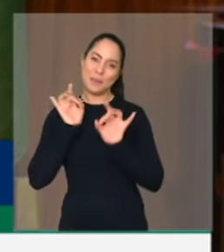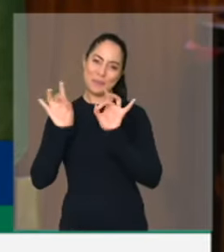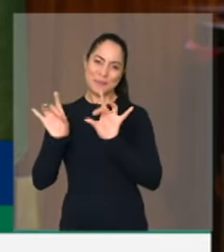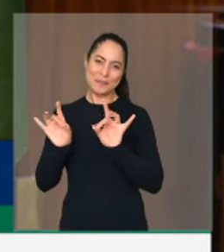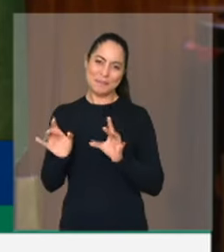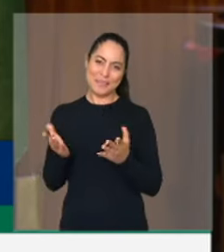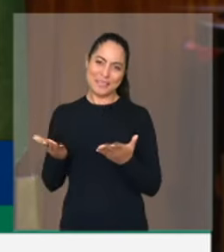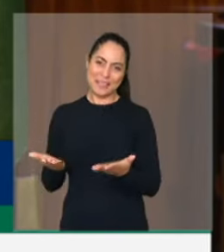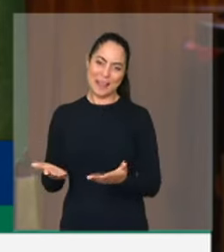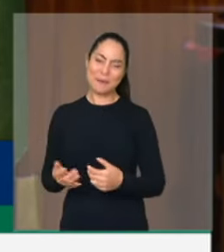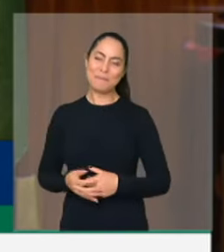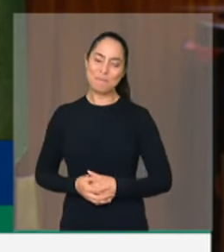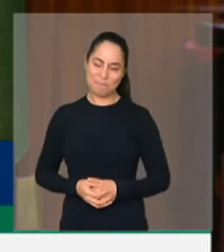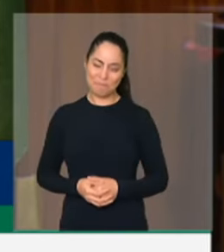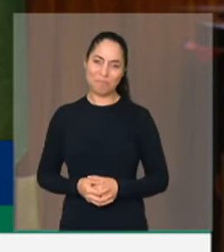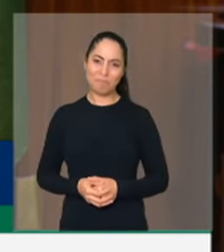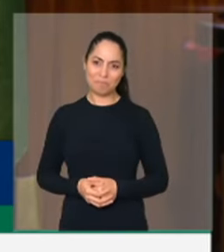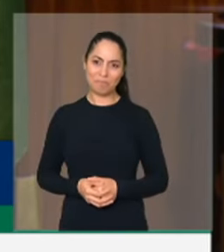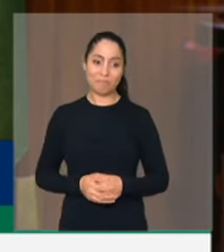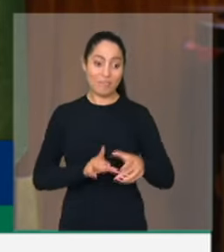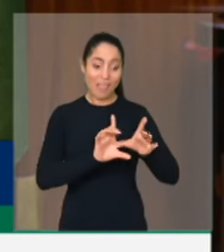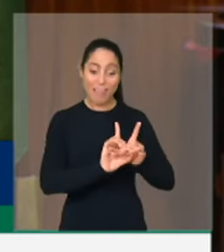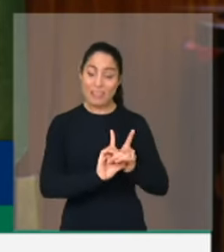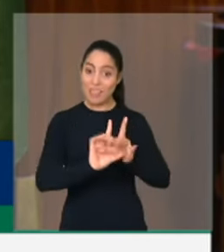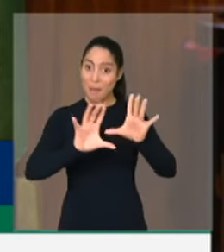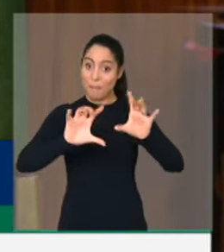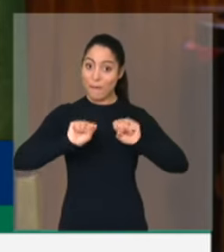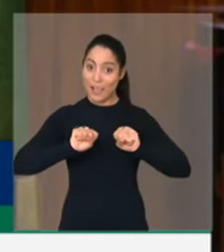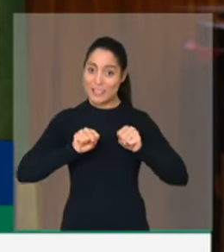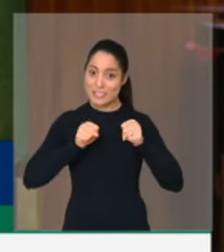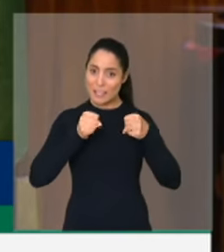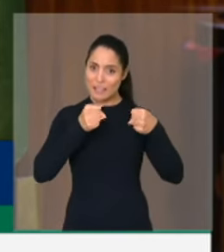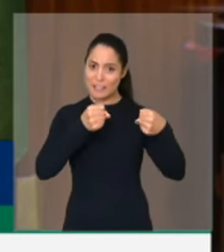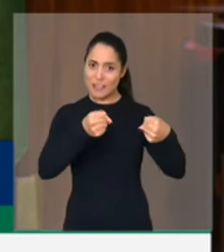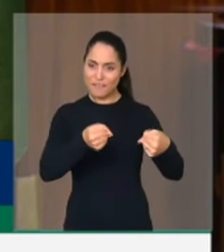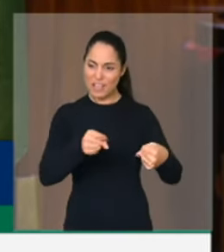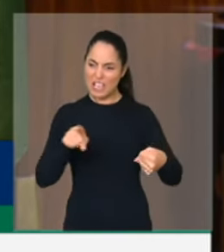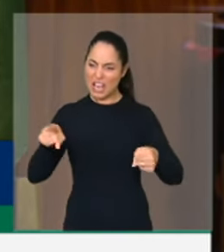DEFESA DA DEMOCRACIA FOI UMA DE SUAS MARCAS. AROLDO LIMA FOI ALTIVO AO RESISTIR É